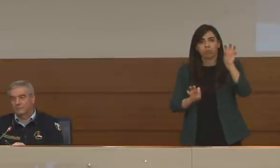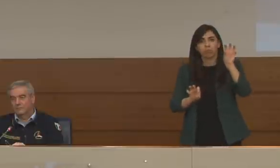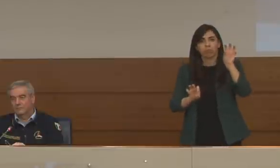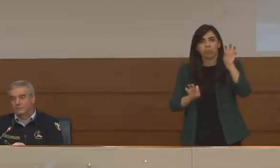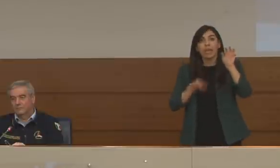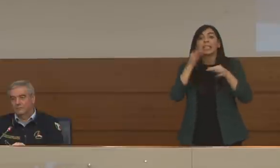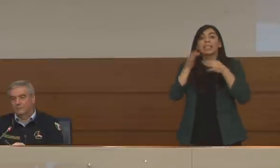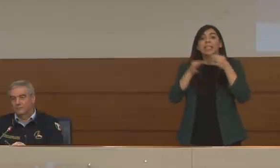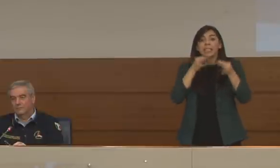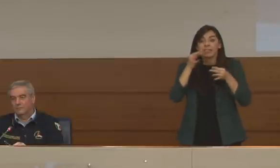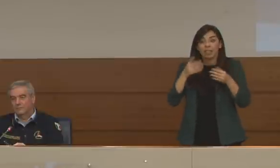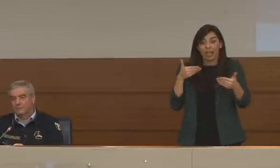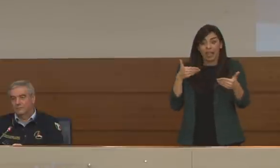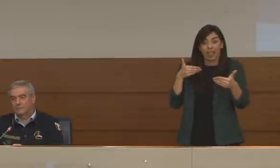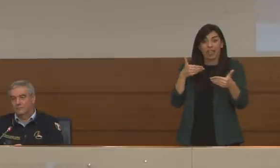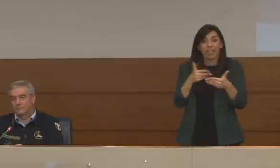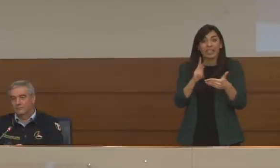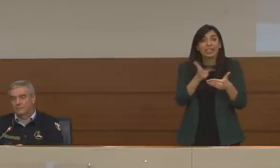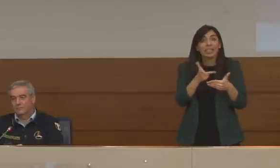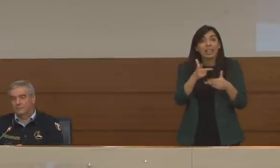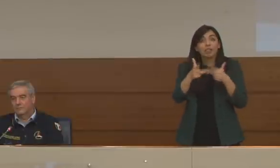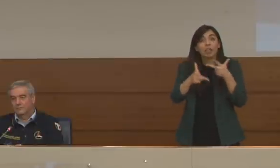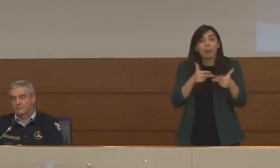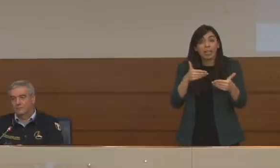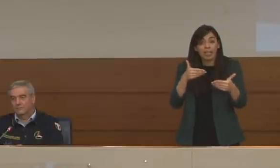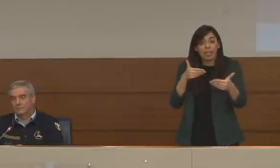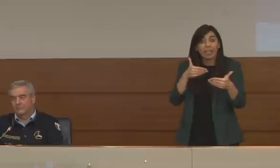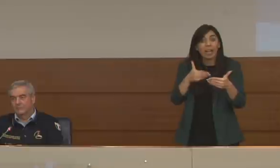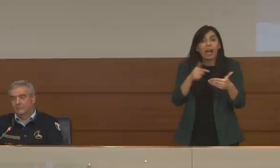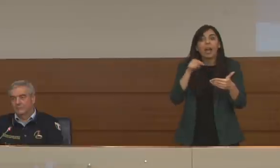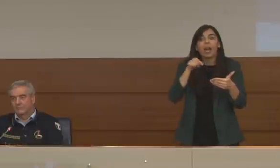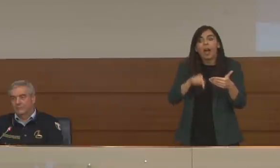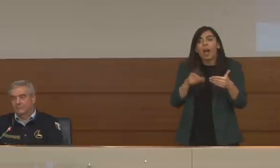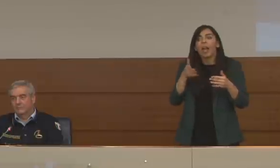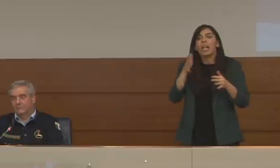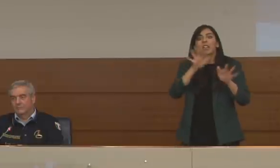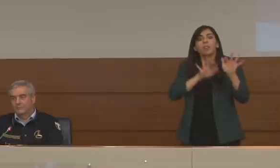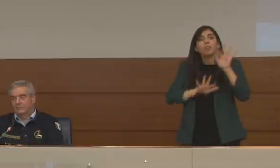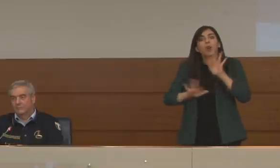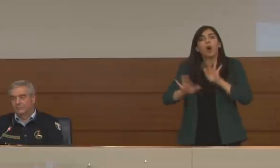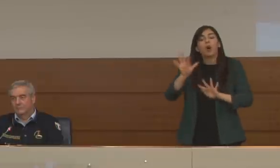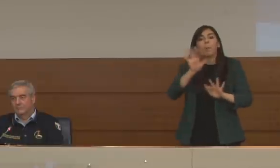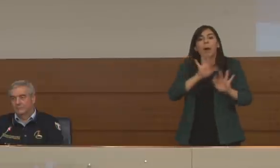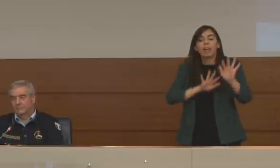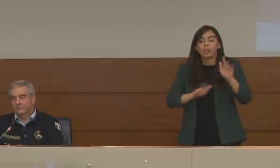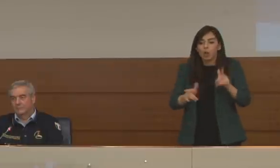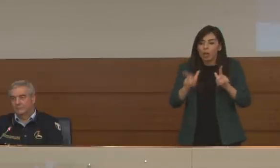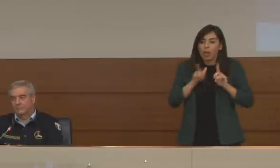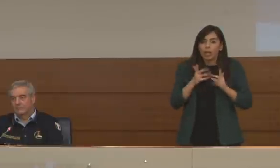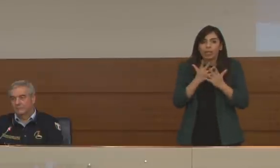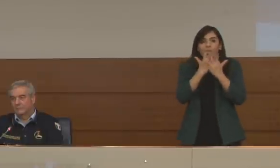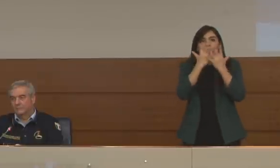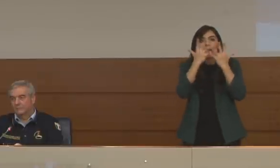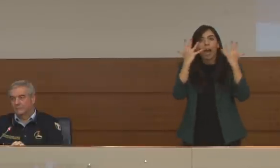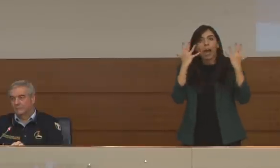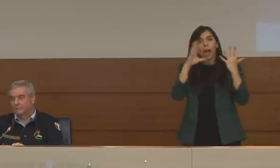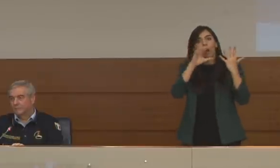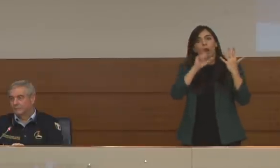data del 13 di aprile è più questa informazione diventa granulare, diventa informativa. Io non credo che il Comitato Tecnico